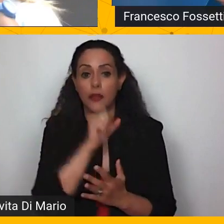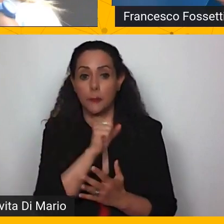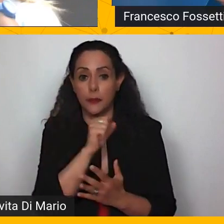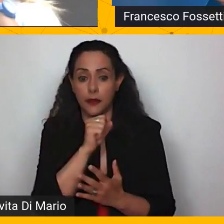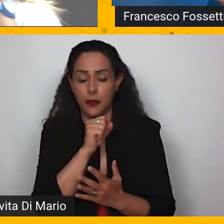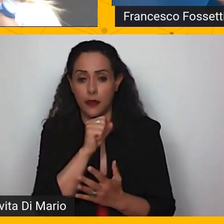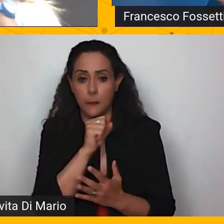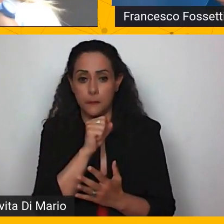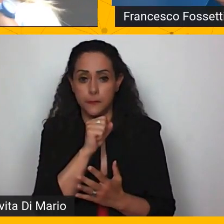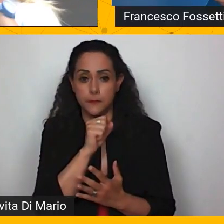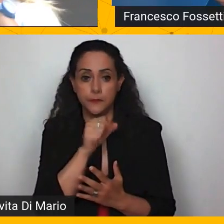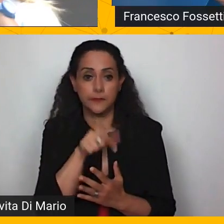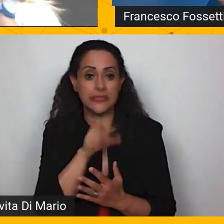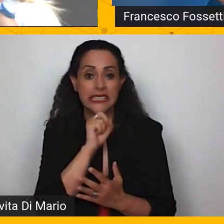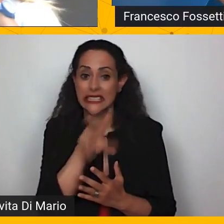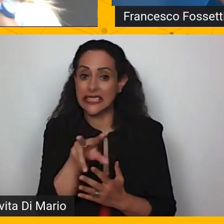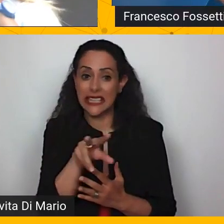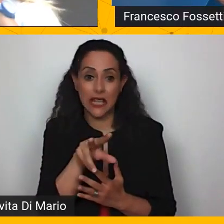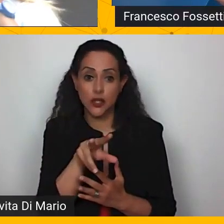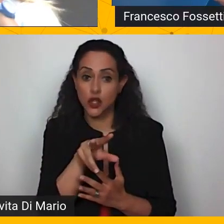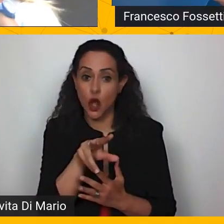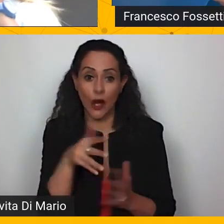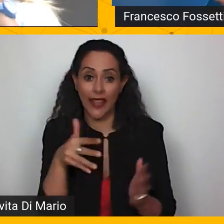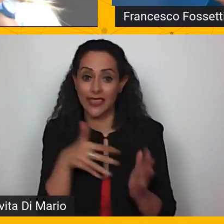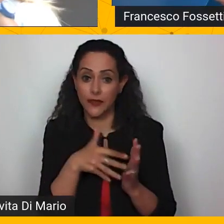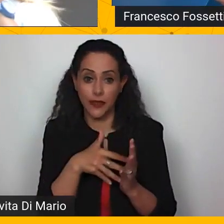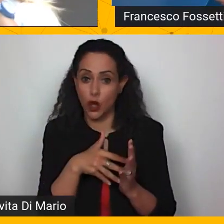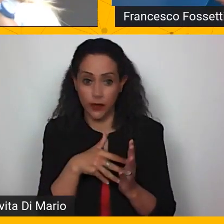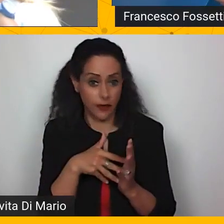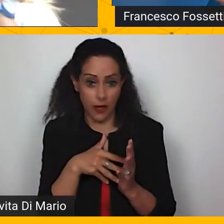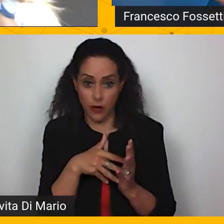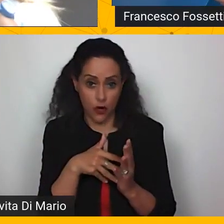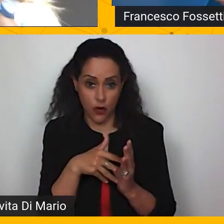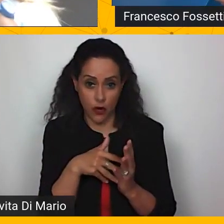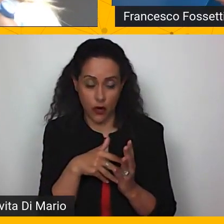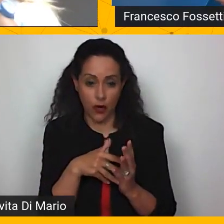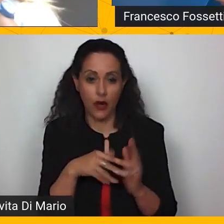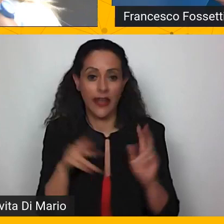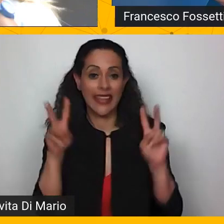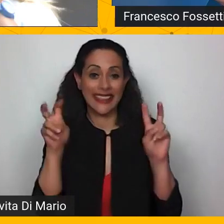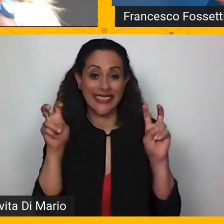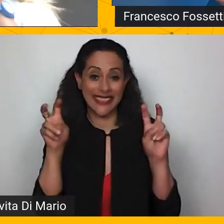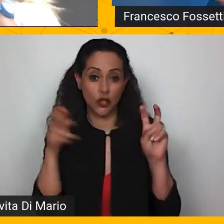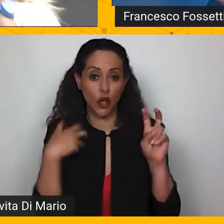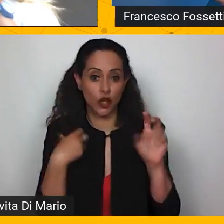capire che uno questo non è un'indicazione della difficoltà